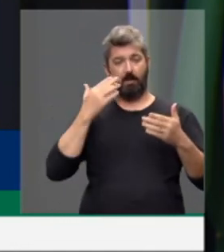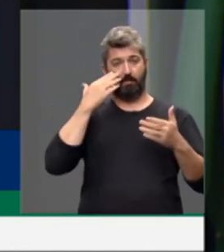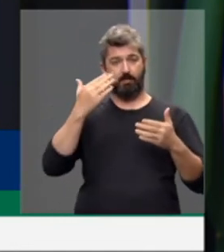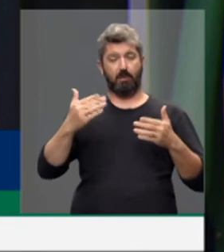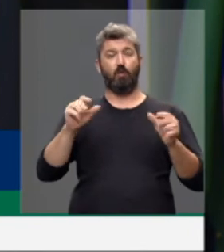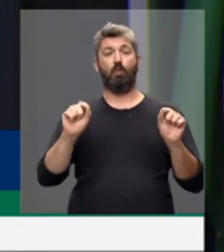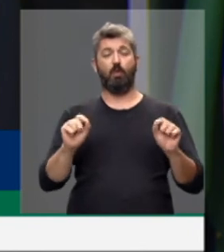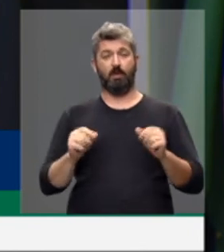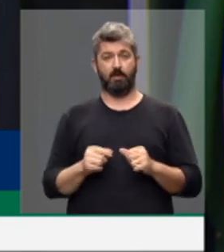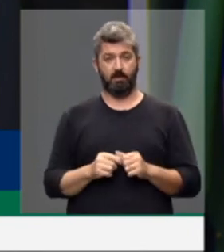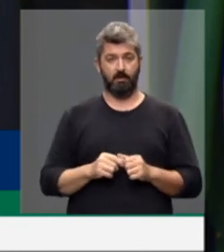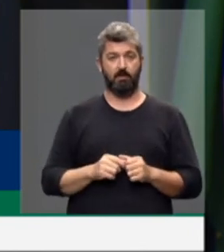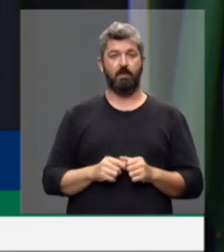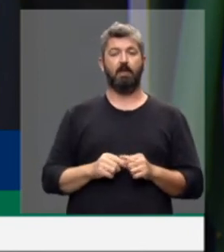ESTEIRA JULGAMOS NECESSÁRIA A INTRODUÇÃO DO DISPOSITIVO